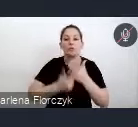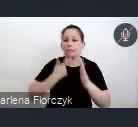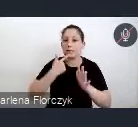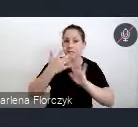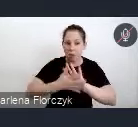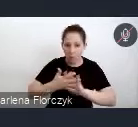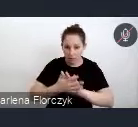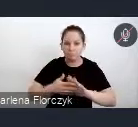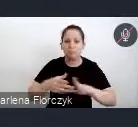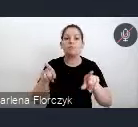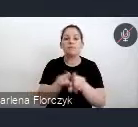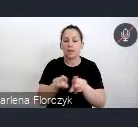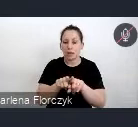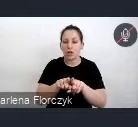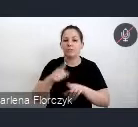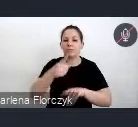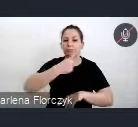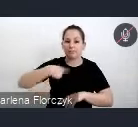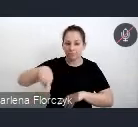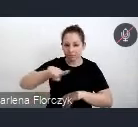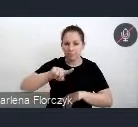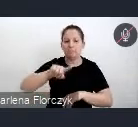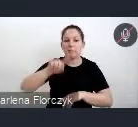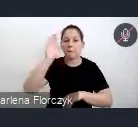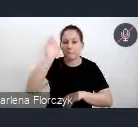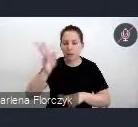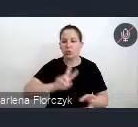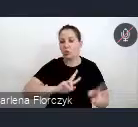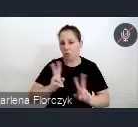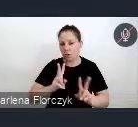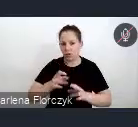na który także będzie tłumaczone nasze spotkanie.